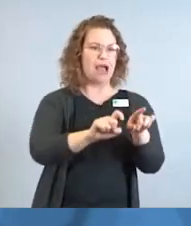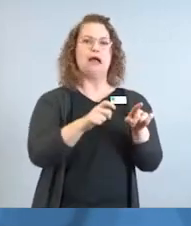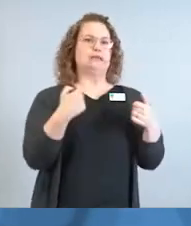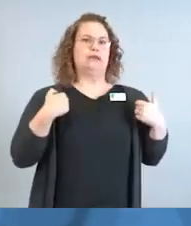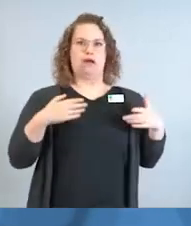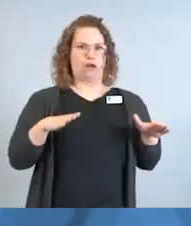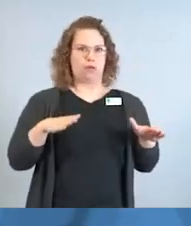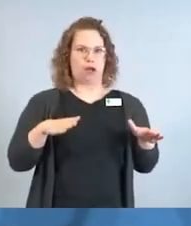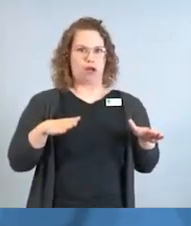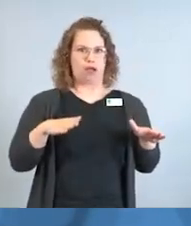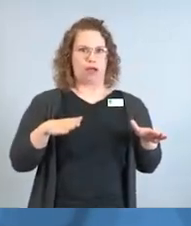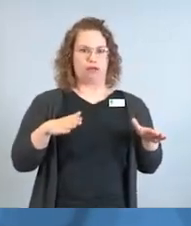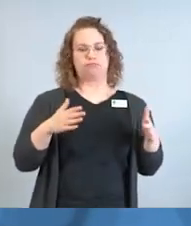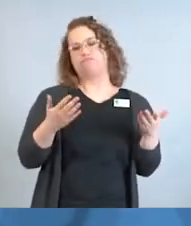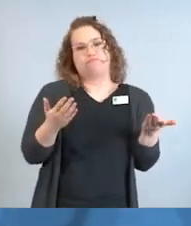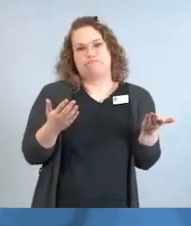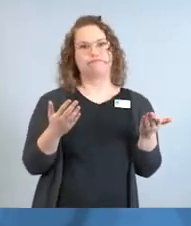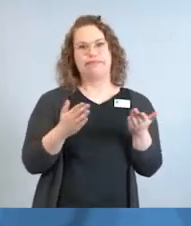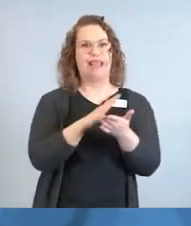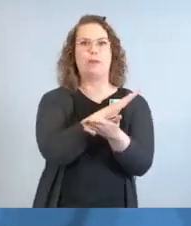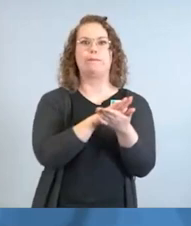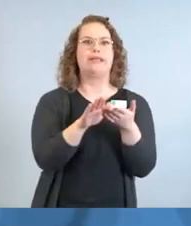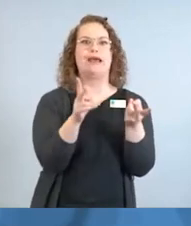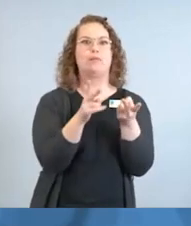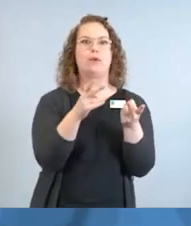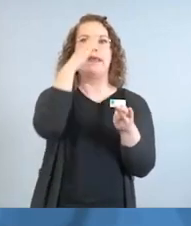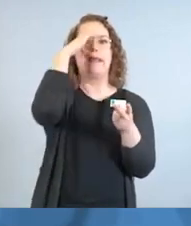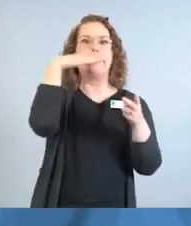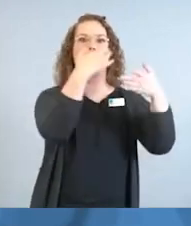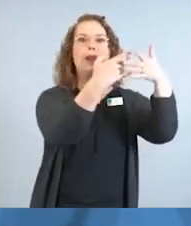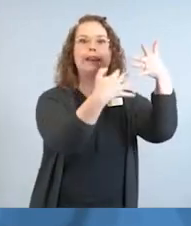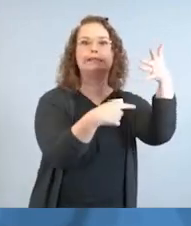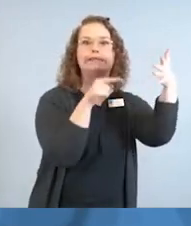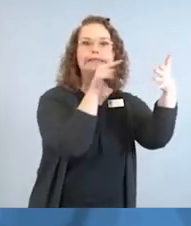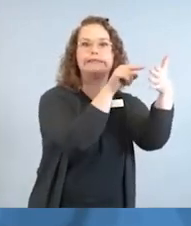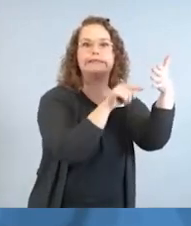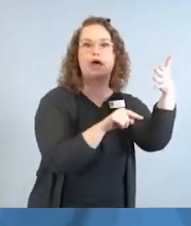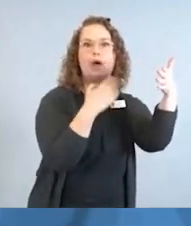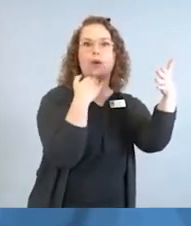niin ei meillä ole mitään listaa henkilöistä, jotka ovat kieltäytyneet rokotteesta.